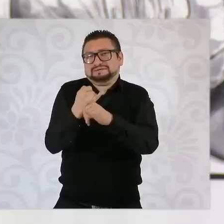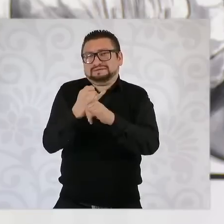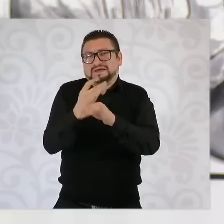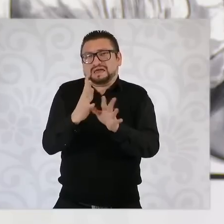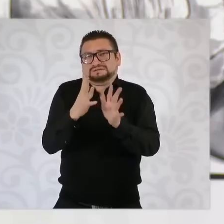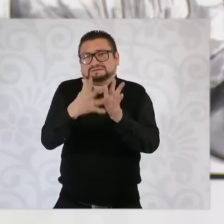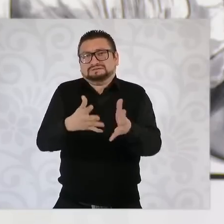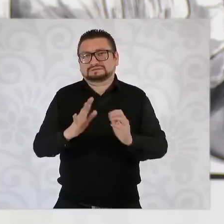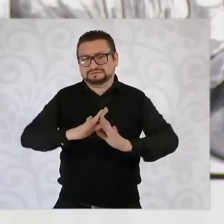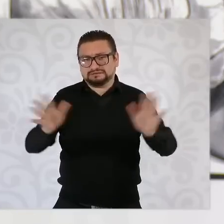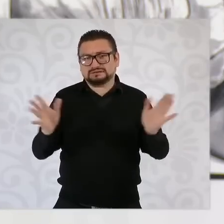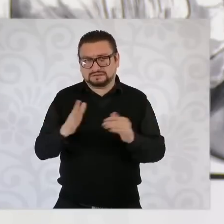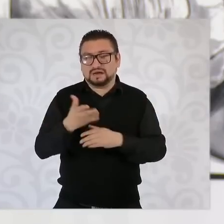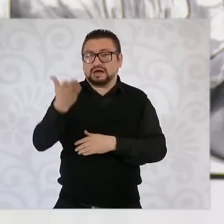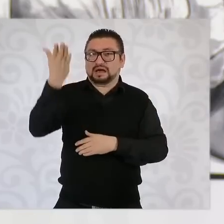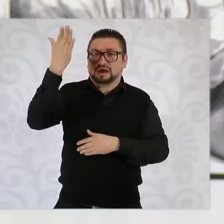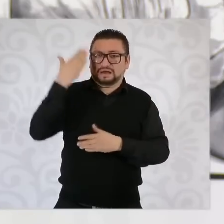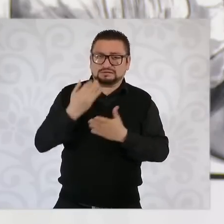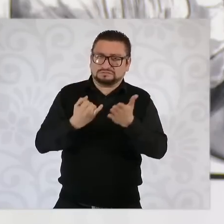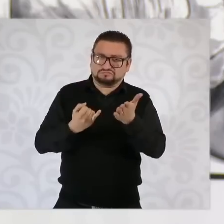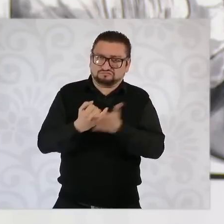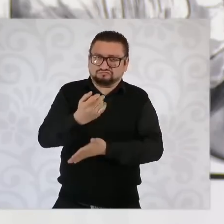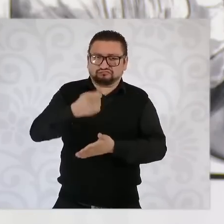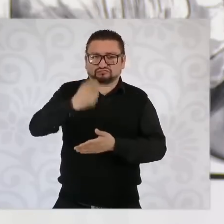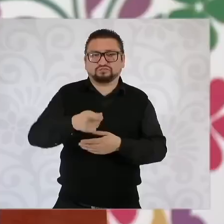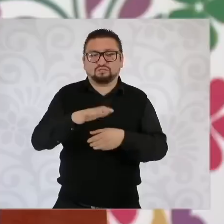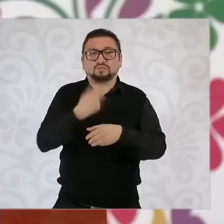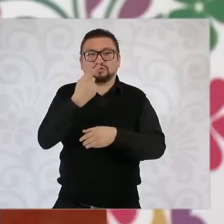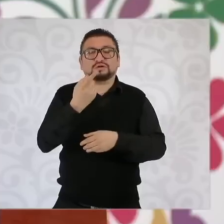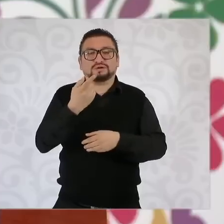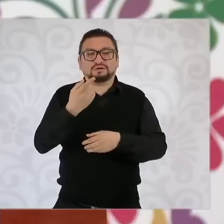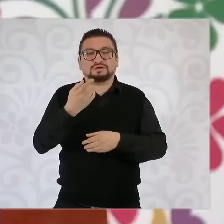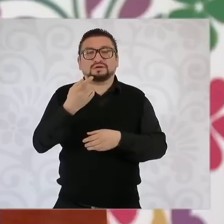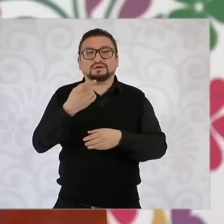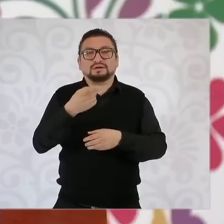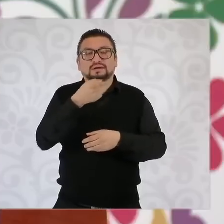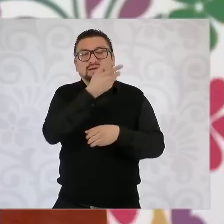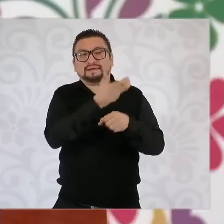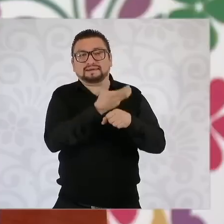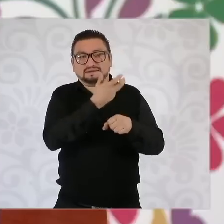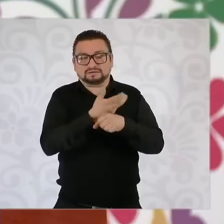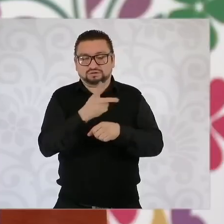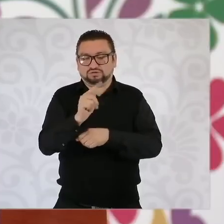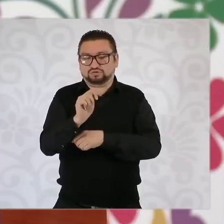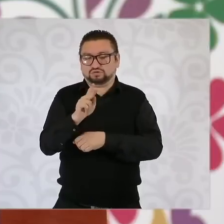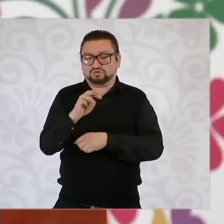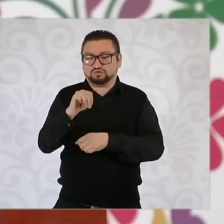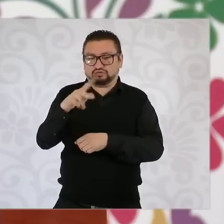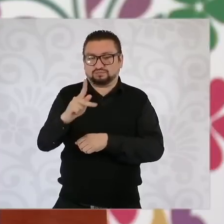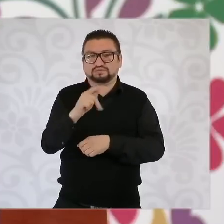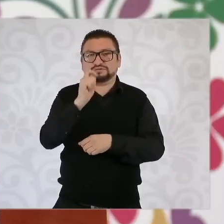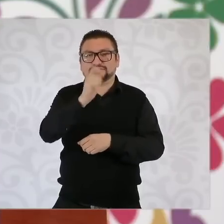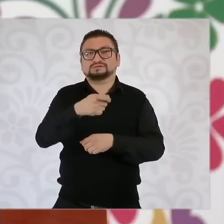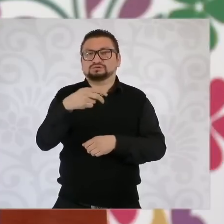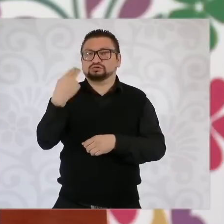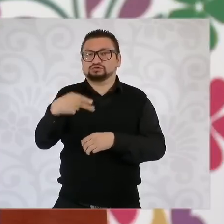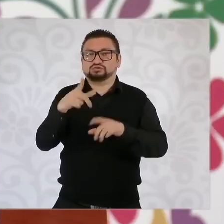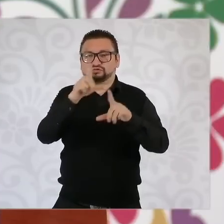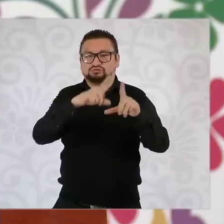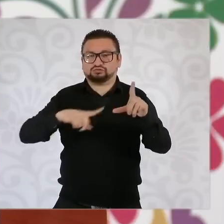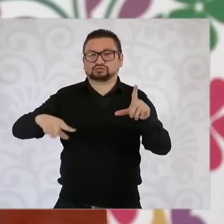a los decretos porque el decreto que hace el presidente Trump es para nombrarle a su plataforma